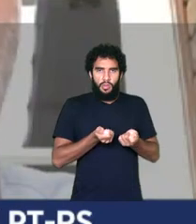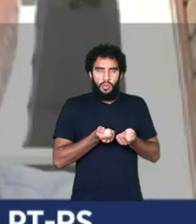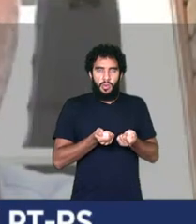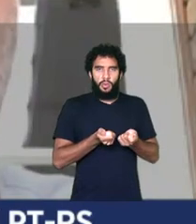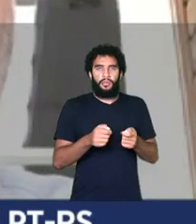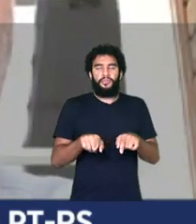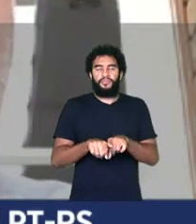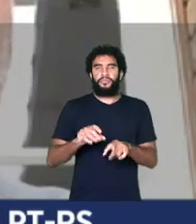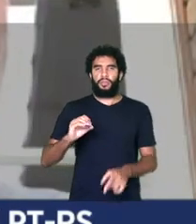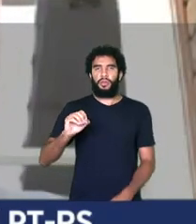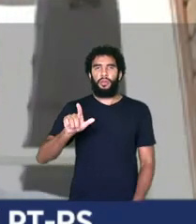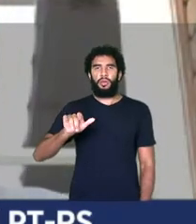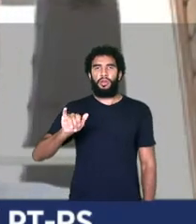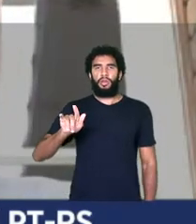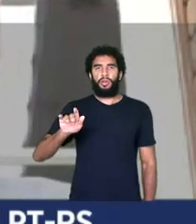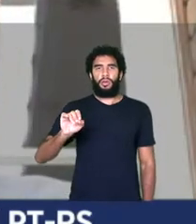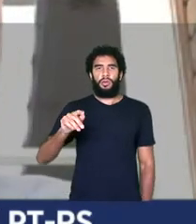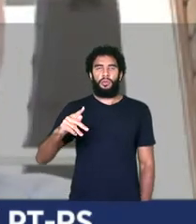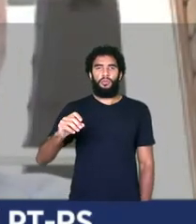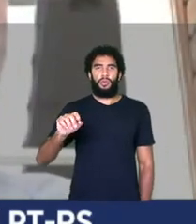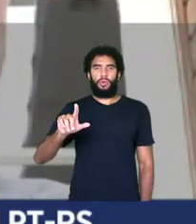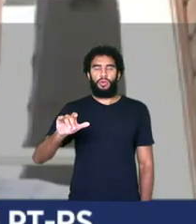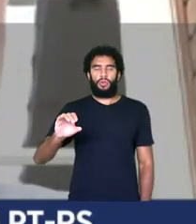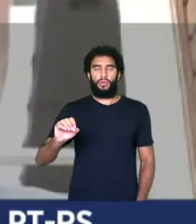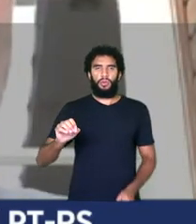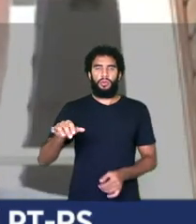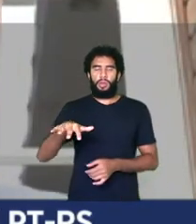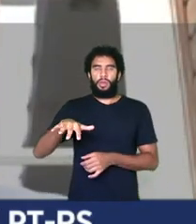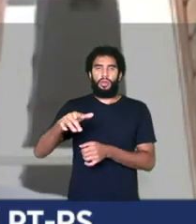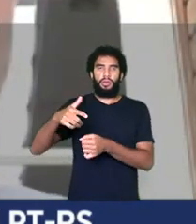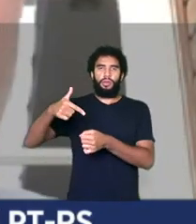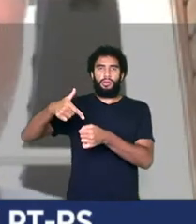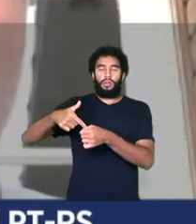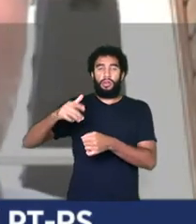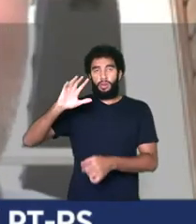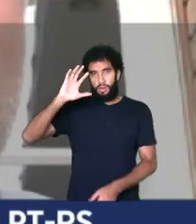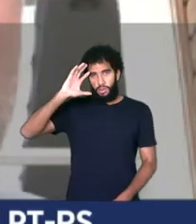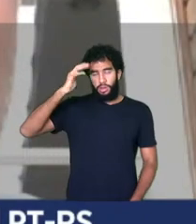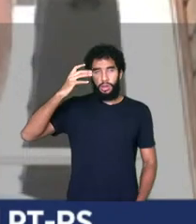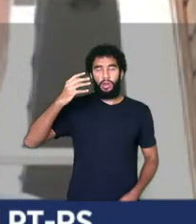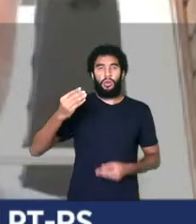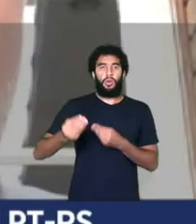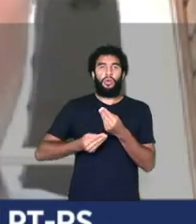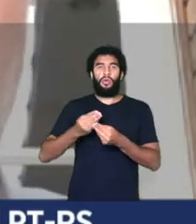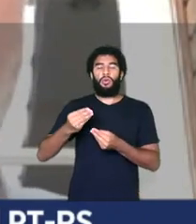UMA EMPRESA QUE DETÉM MONOPÓ LIO, PARTICIPA DE OL POP LIO DO SETOR DE COMBUSTÍVEIS E SÁ SENDO DECIDIDO POR